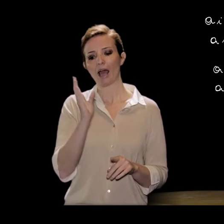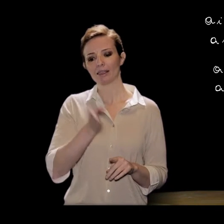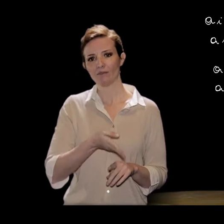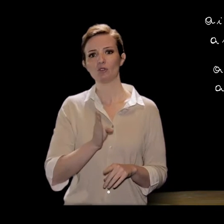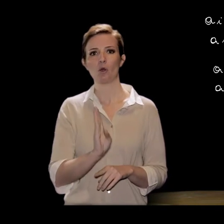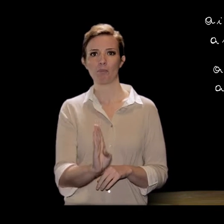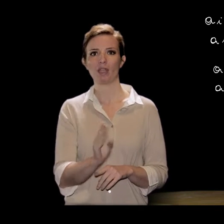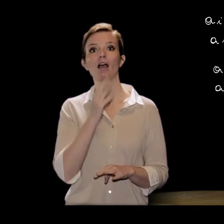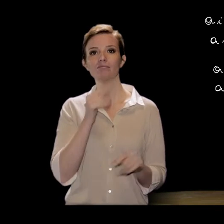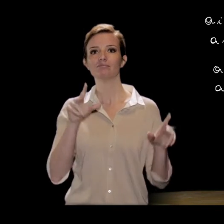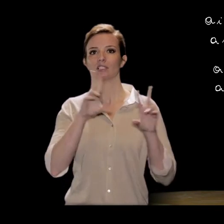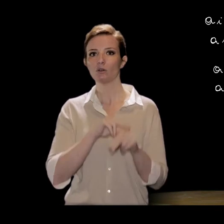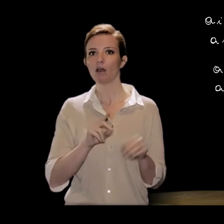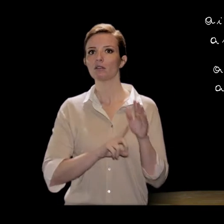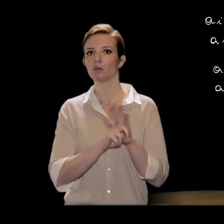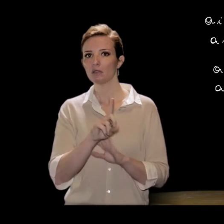Il risultato è nuovamente un numero reale.